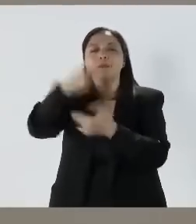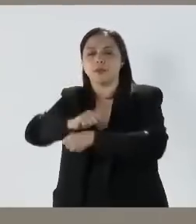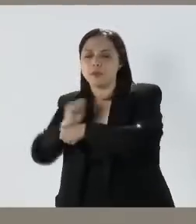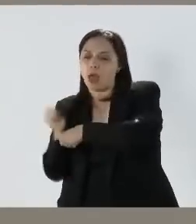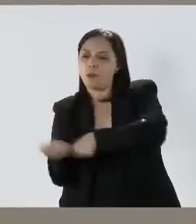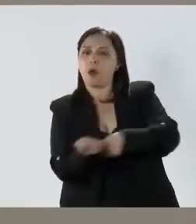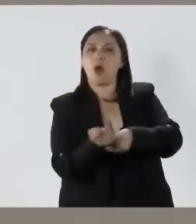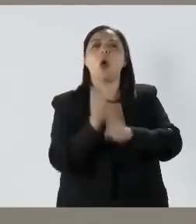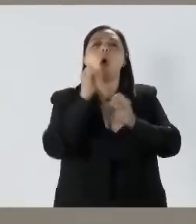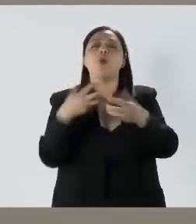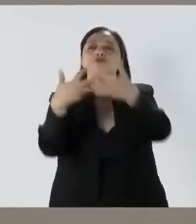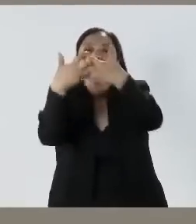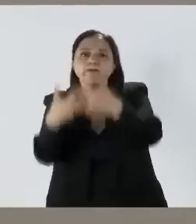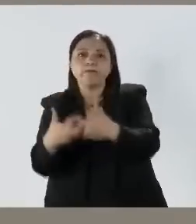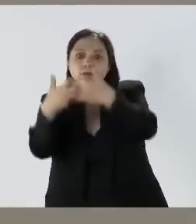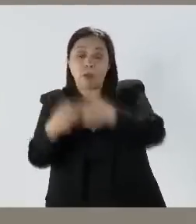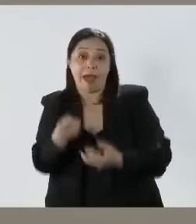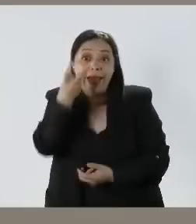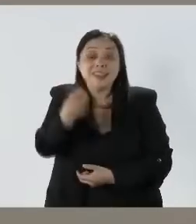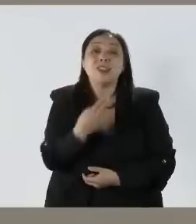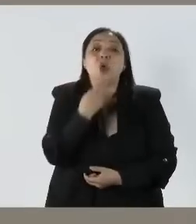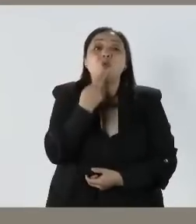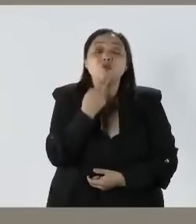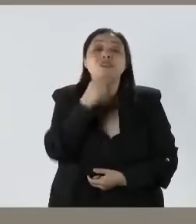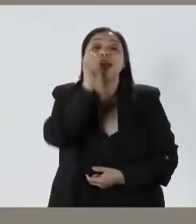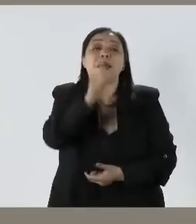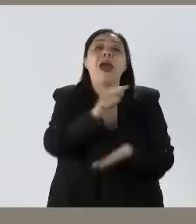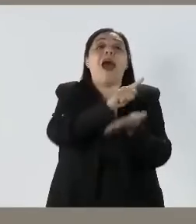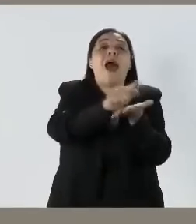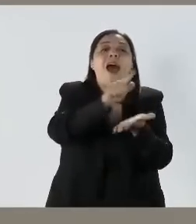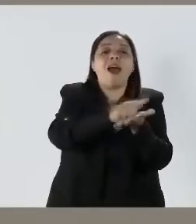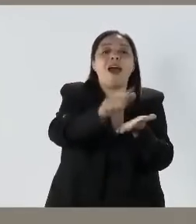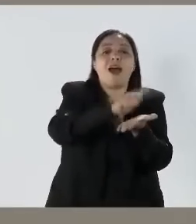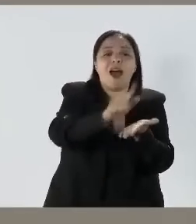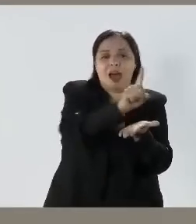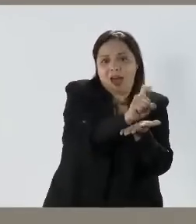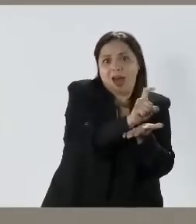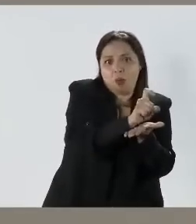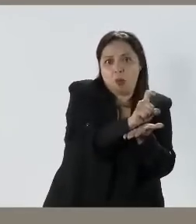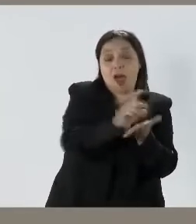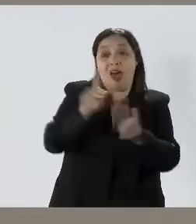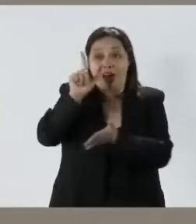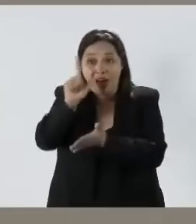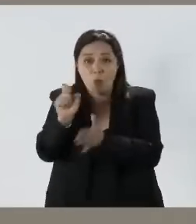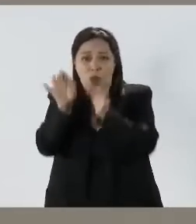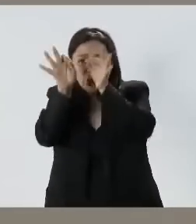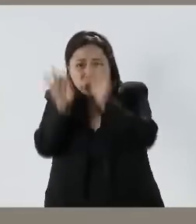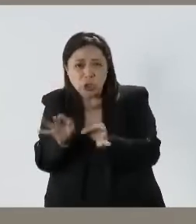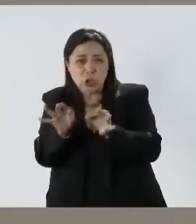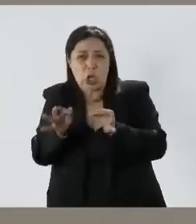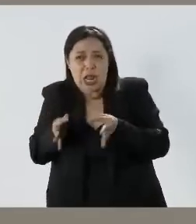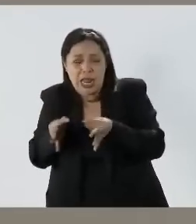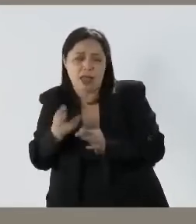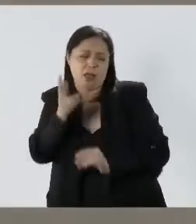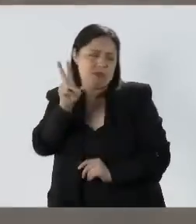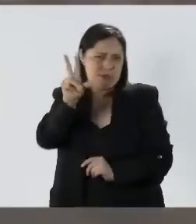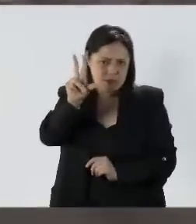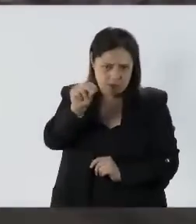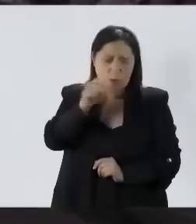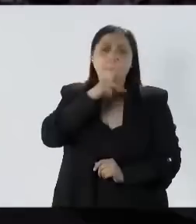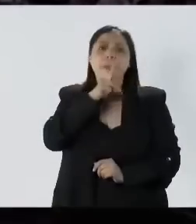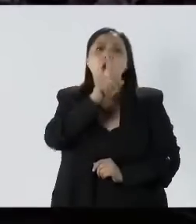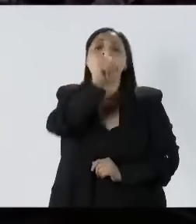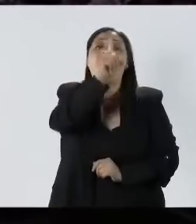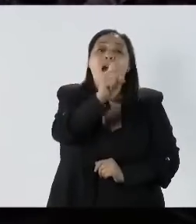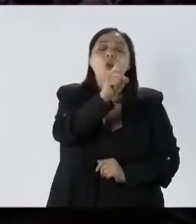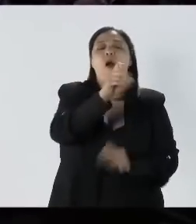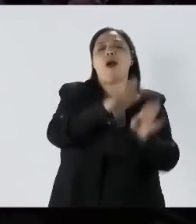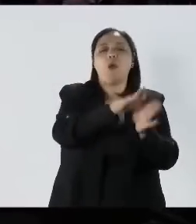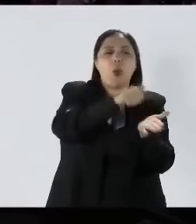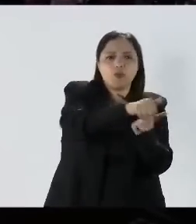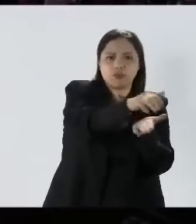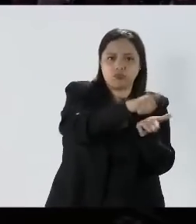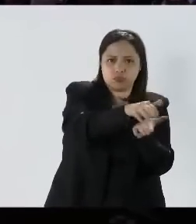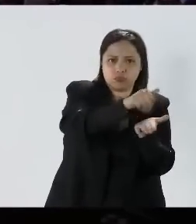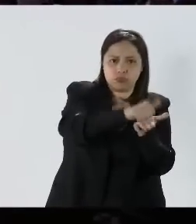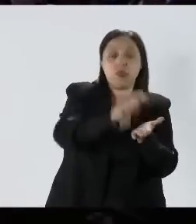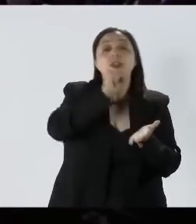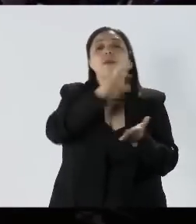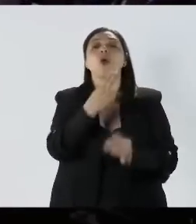en agua tratada y no agua potable aunado a todo esto iniciamos la rehabilitación de pozos en este